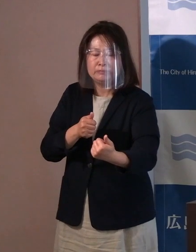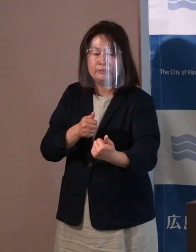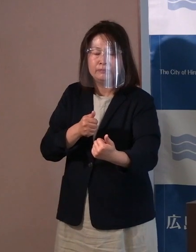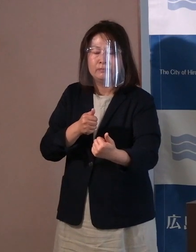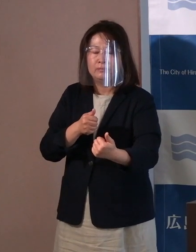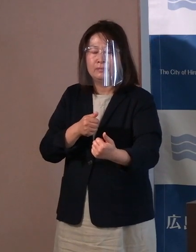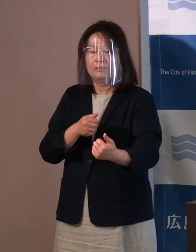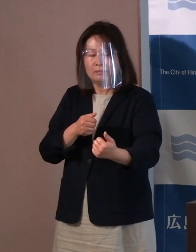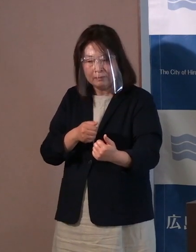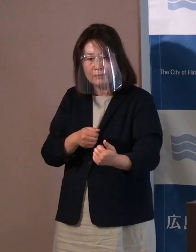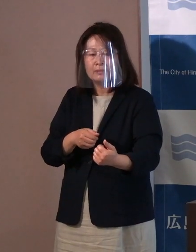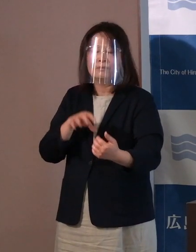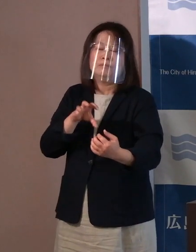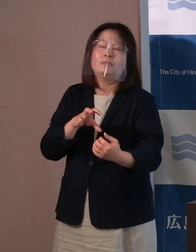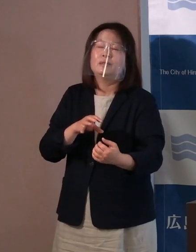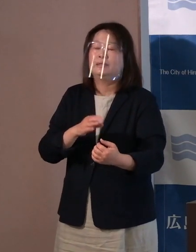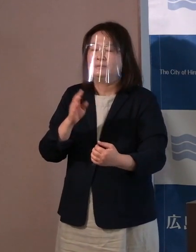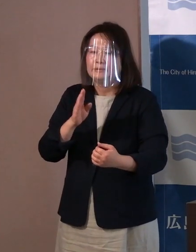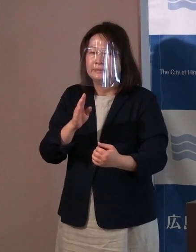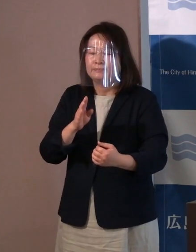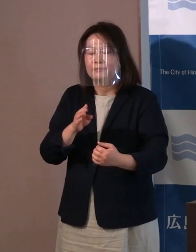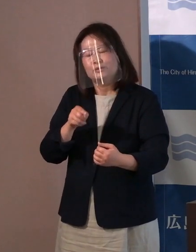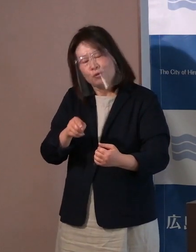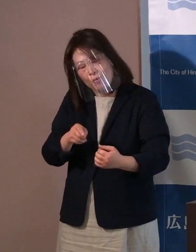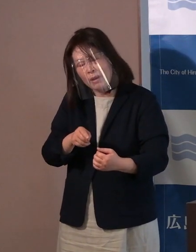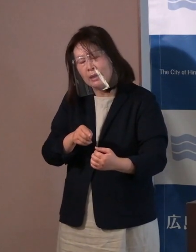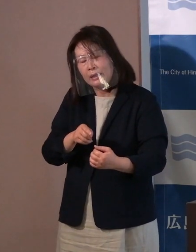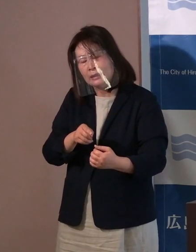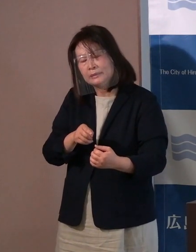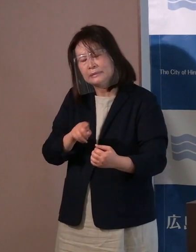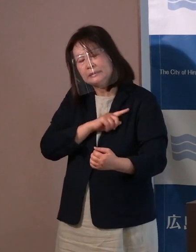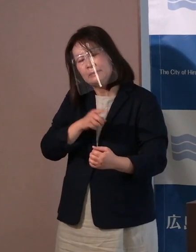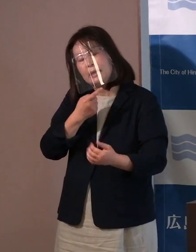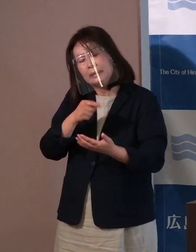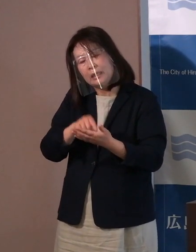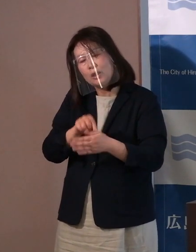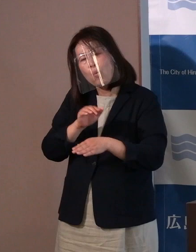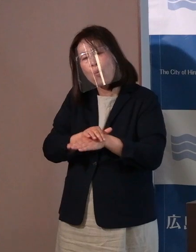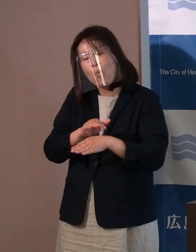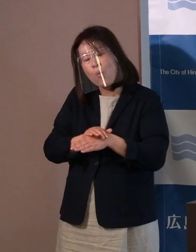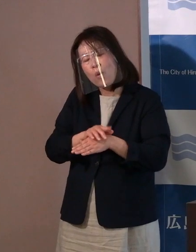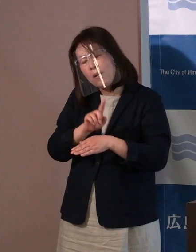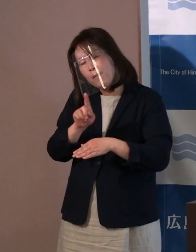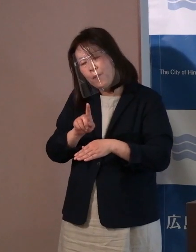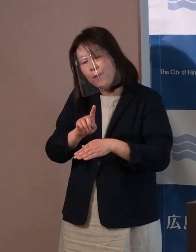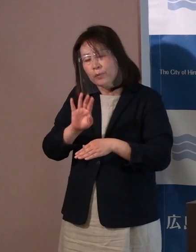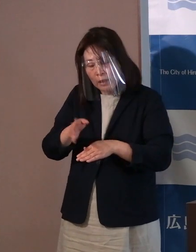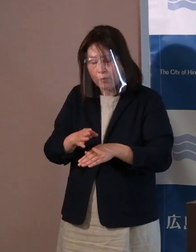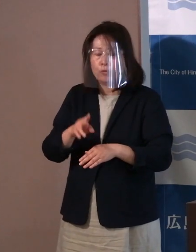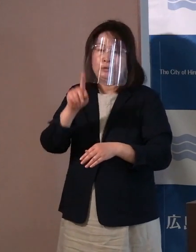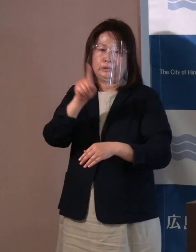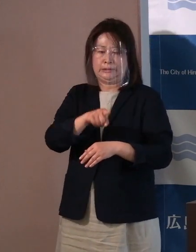それが動物的な本能としては 一番やりやすいのかもしれませんけれども､ 人間は理性の動物ですから､